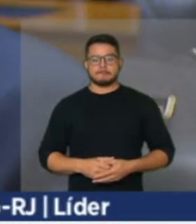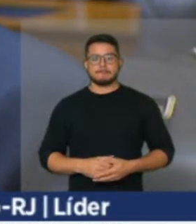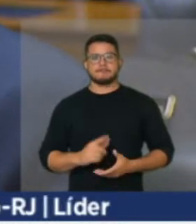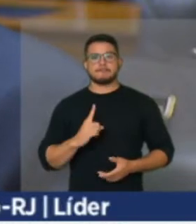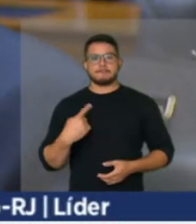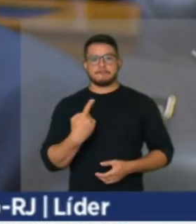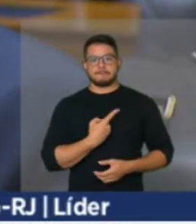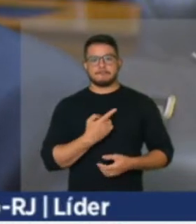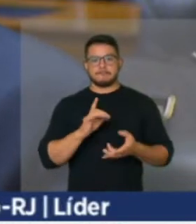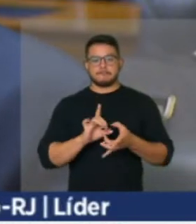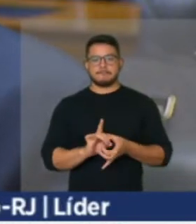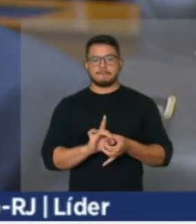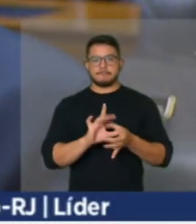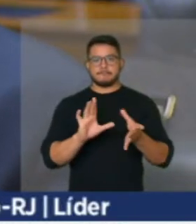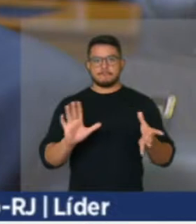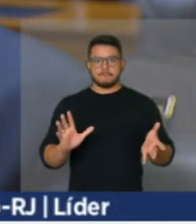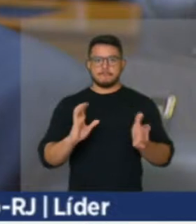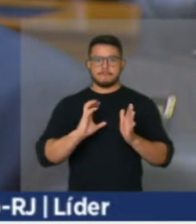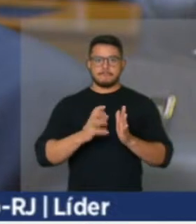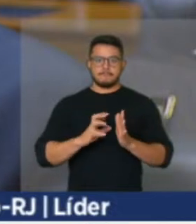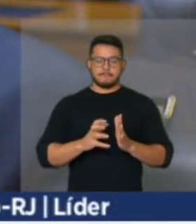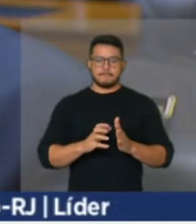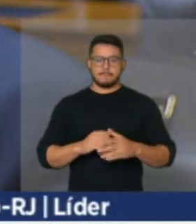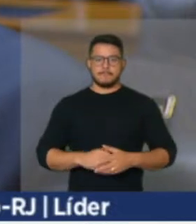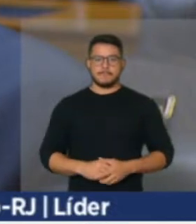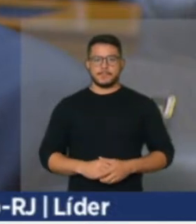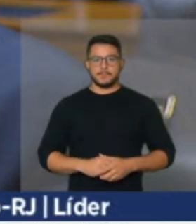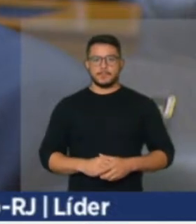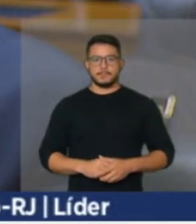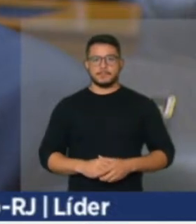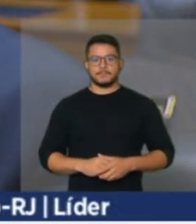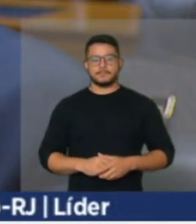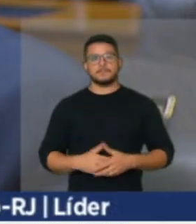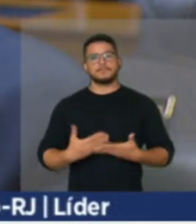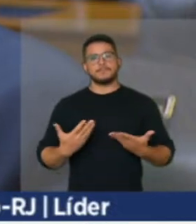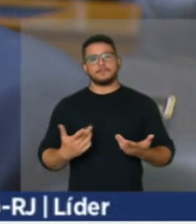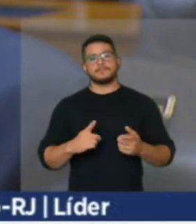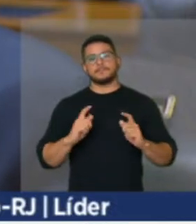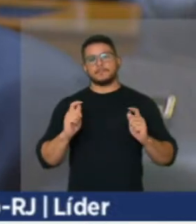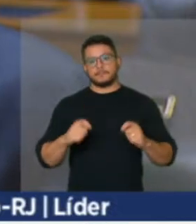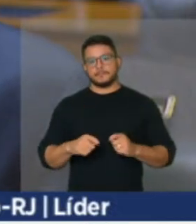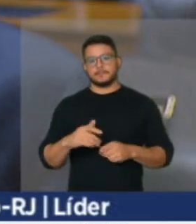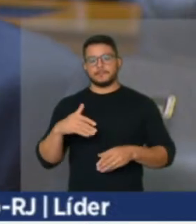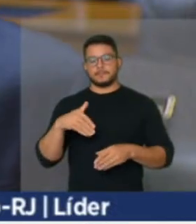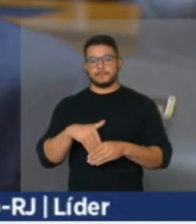FORMAS. OBRIGADO, PRESIDENTE. -- [DEPUTADA]: SENHOR PRESIDENTE. -- [PRESIDENTE]: AVANTE,